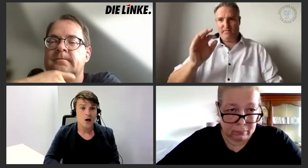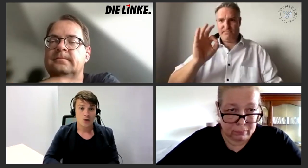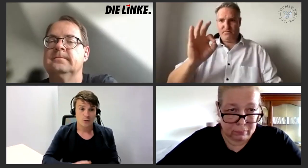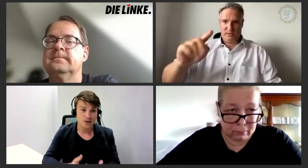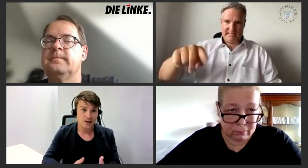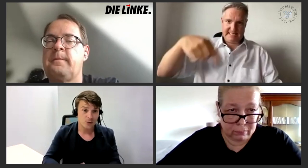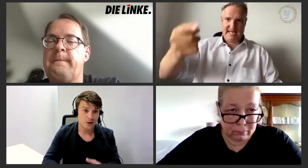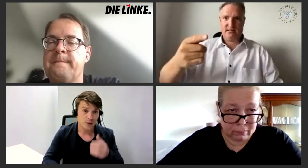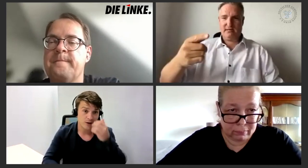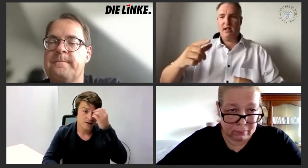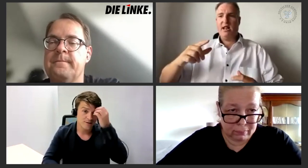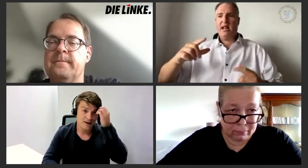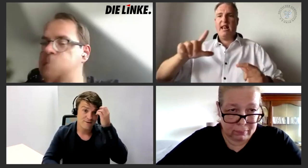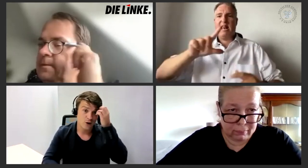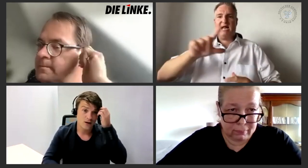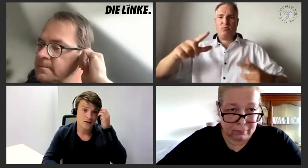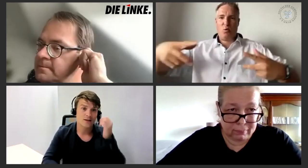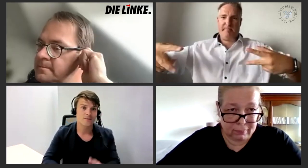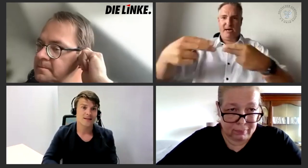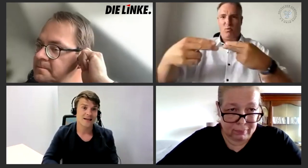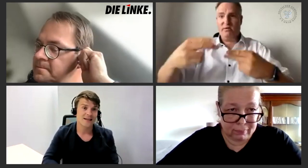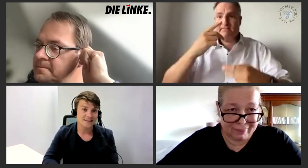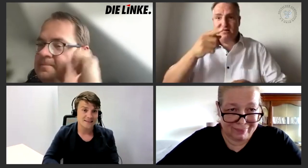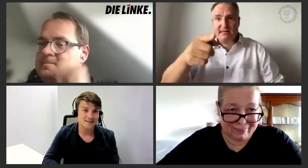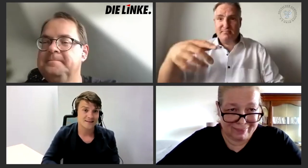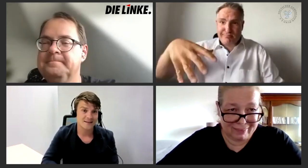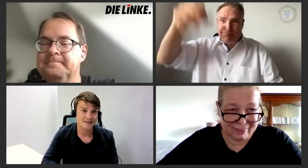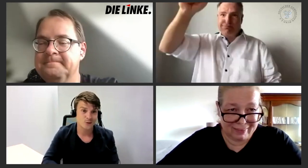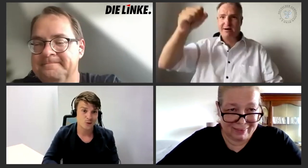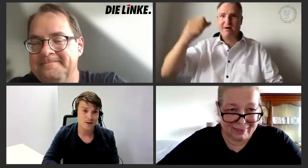das bedauern wir natürlich sehr und wünschen Ihnen natürlich auch viel Erfolg in der nächsten